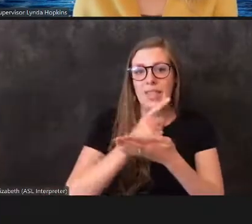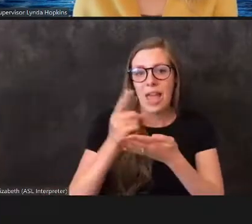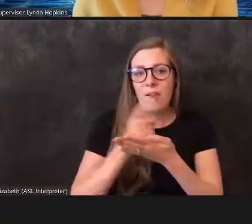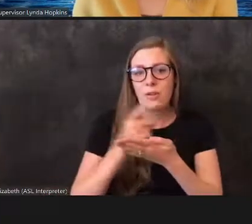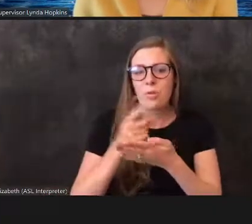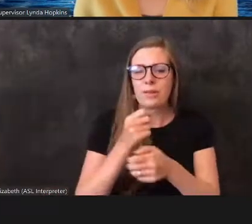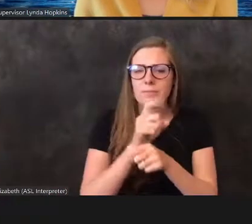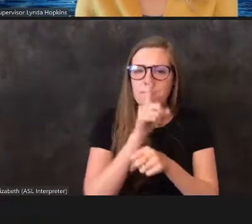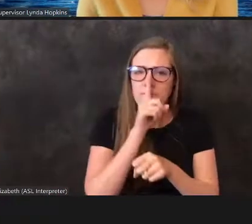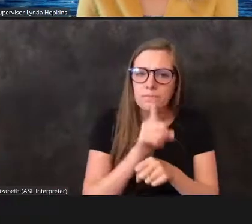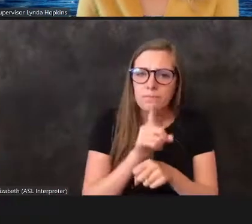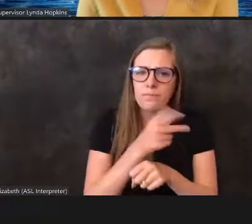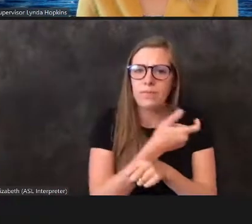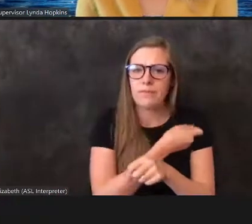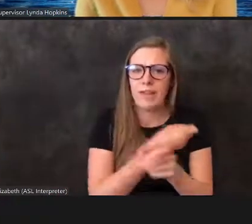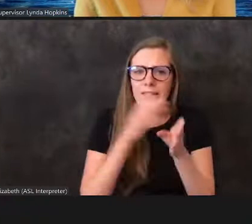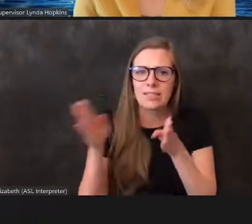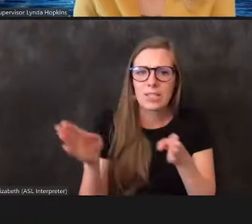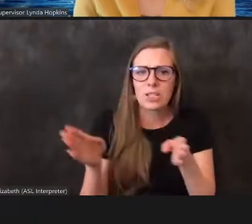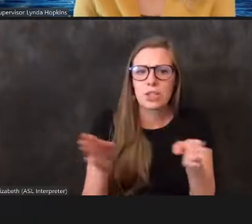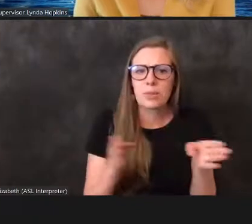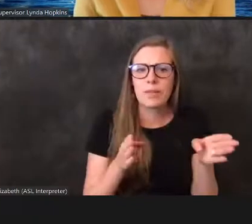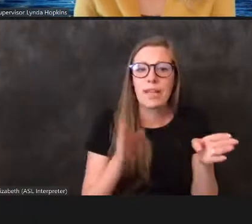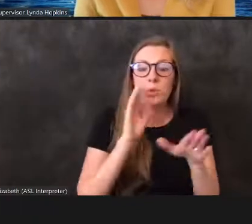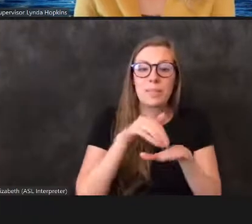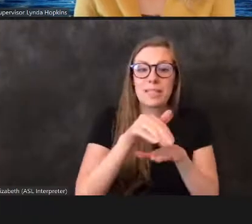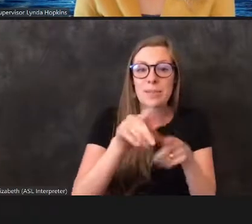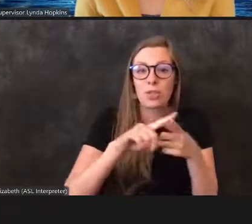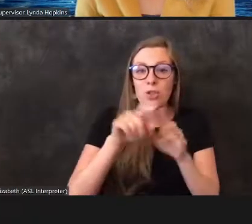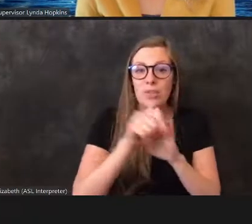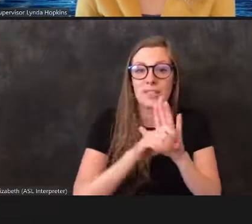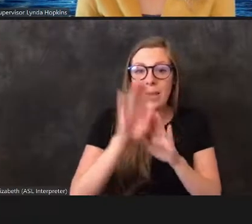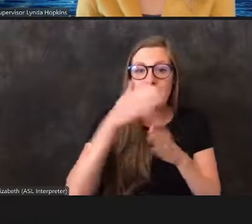y este oeste y los planes de vacunación sean entregados